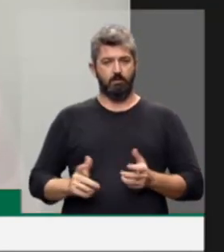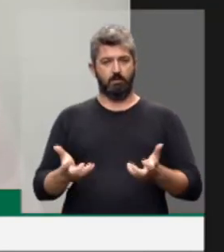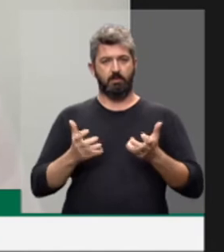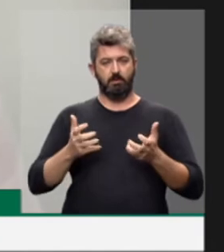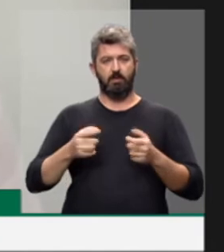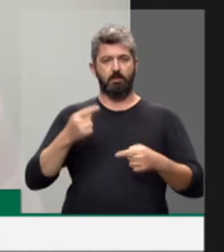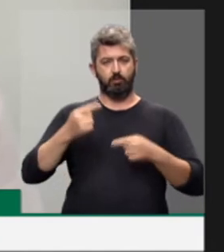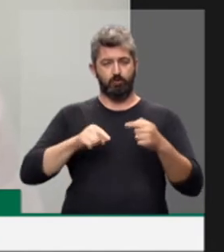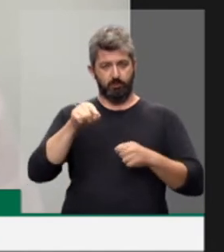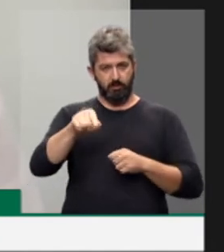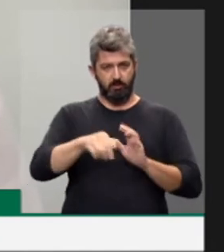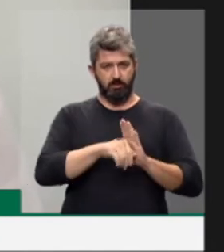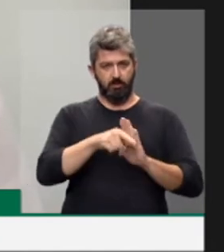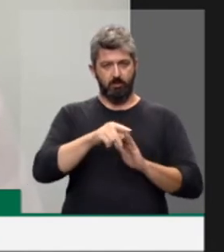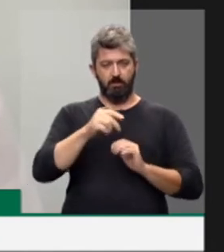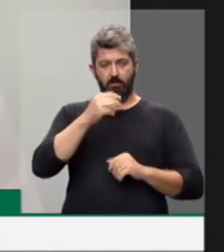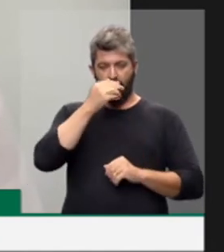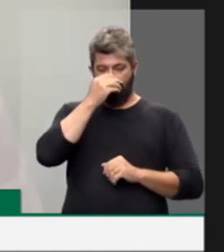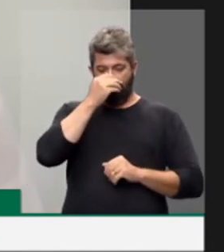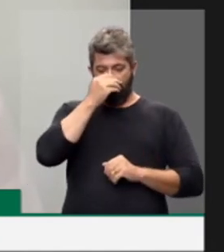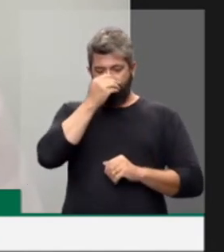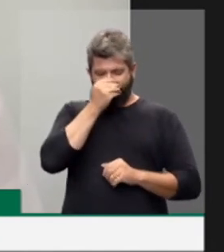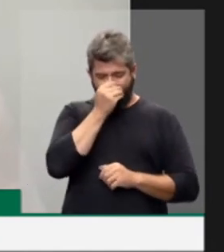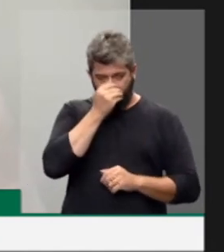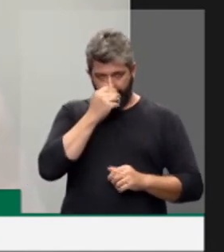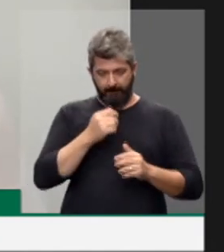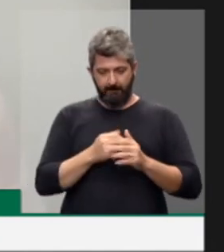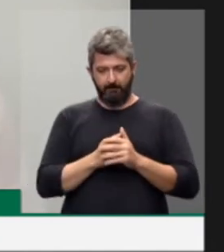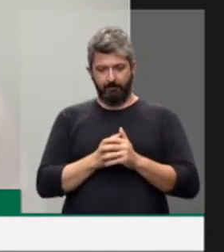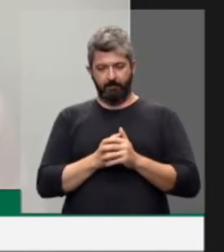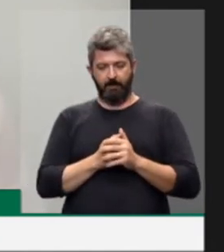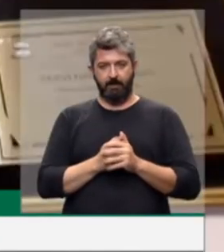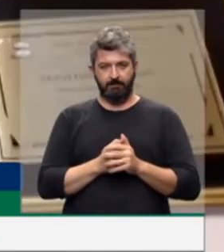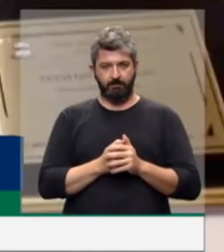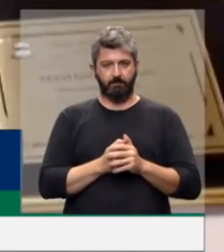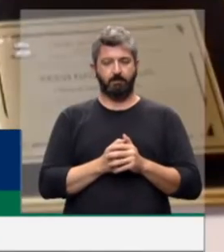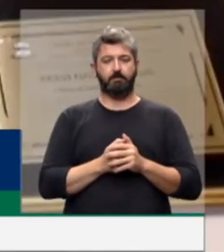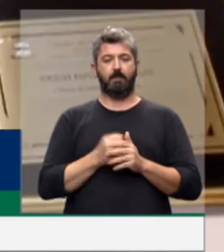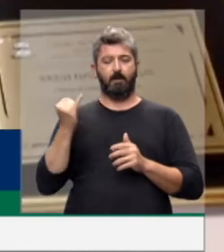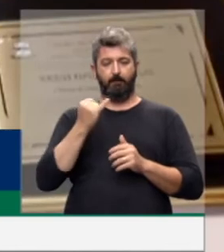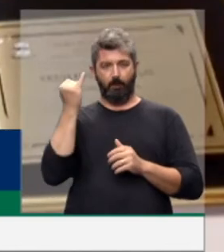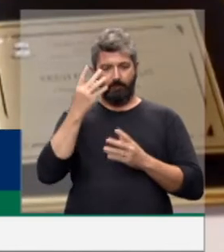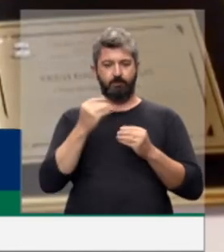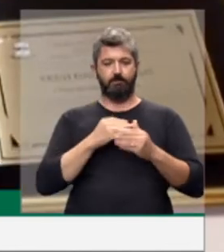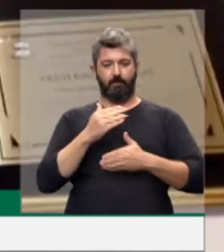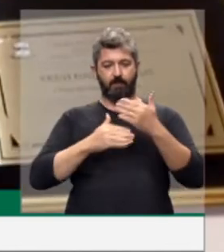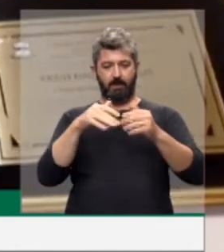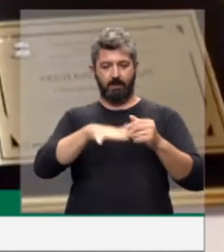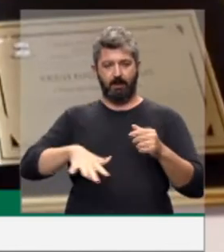AUDIO] -- [PRESIDENTE]: GOVERNO, COMO VOTA O GOVERNO? -- [DEPUTADO]: O GOVERNO QUER ENFRENTAR ESSA MEDIDA PROVISÓRIA, É MUITO